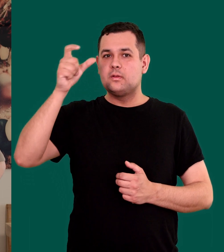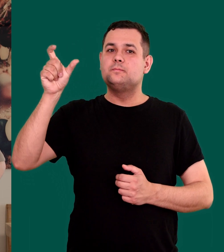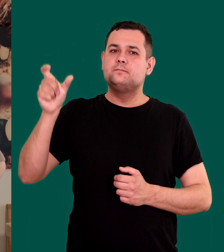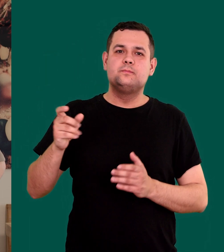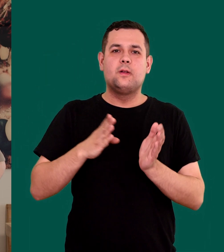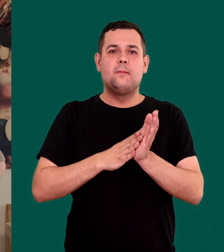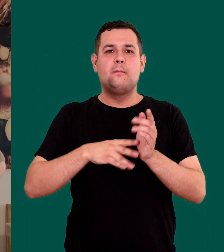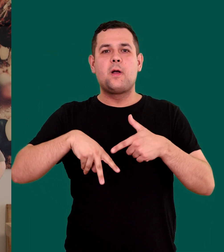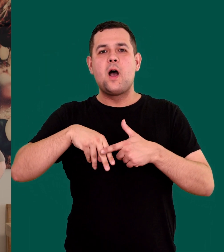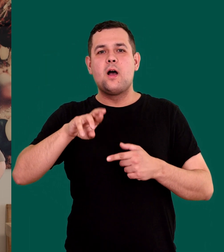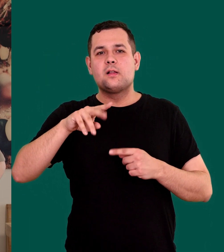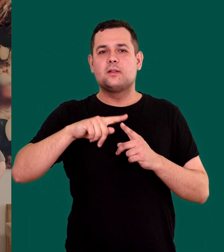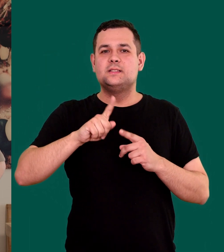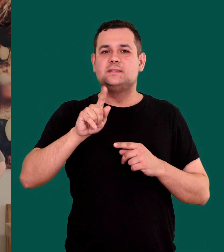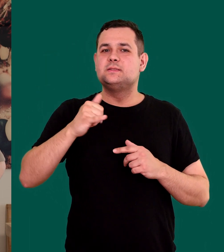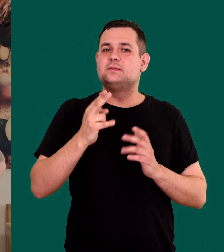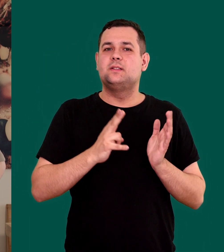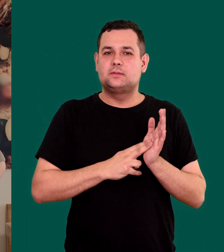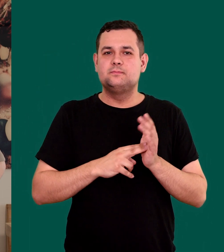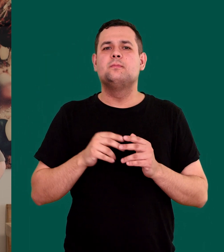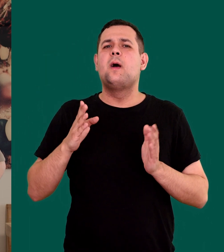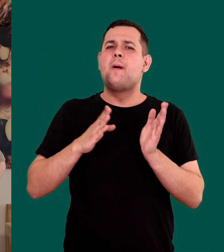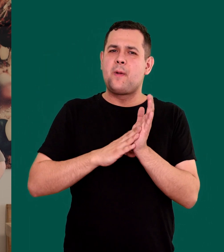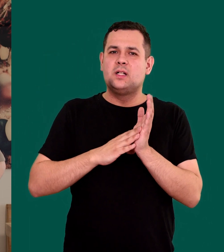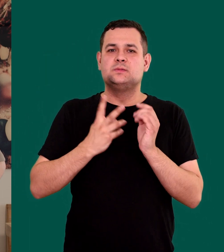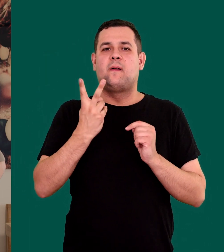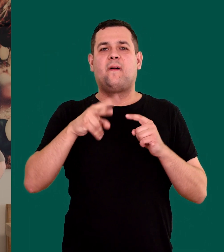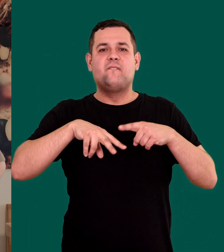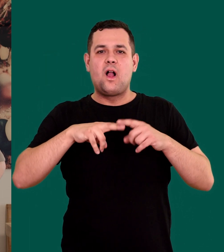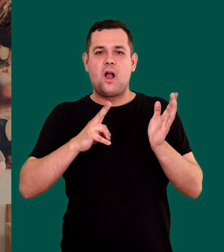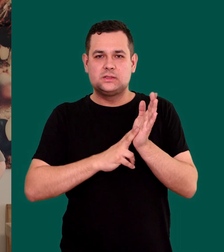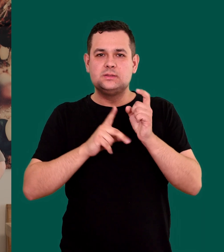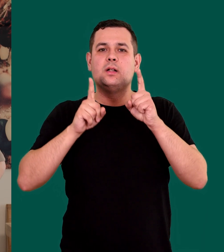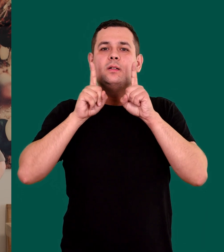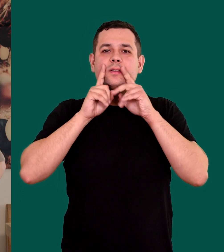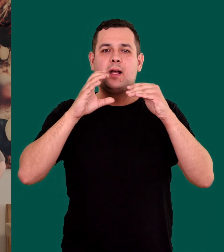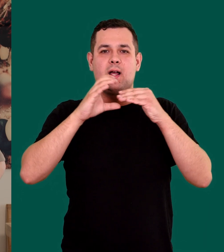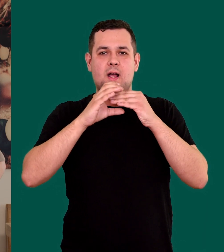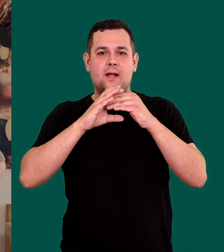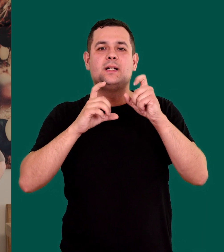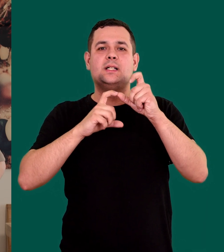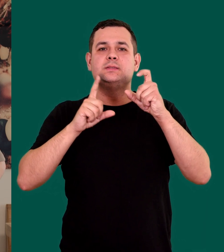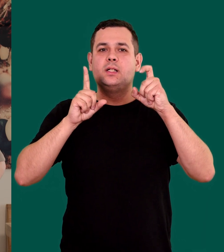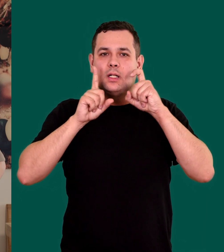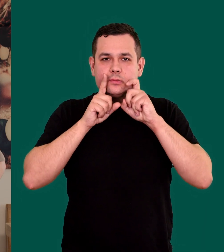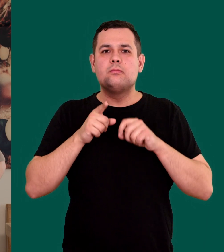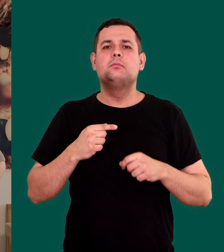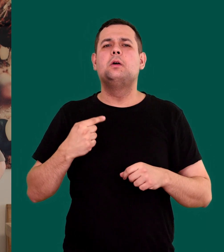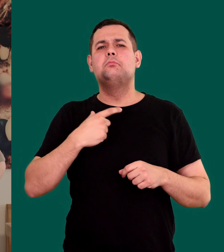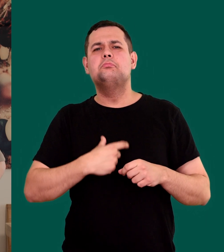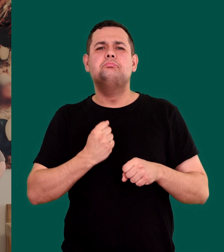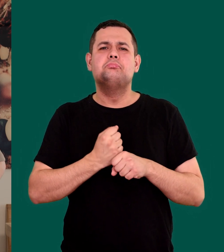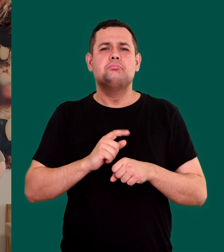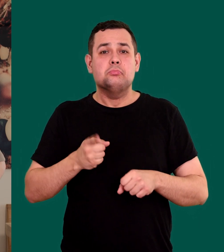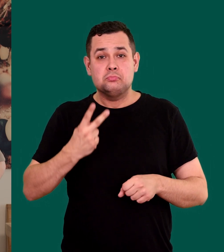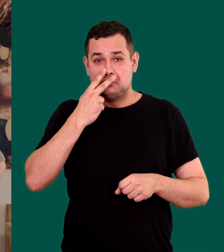Volám sa Martijn. Martijn van Heesch. A čo robím?